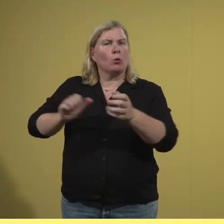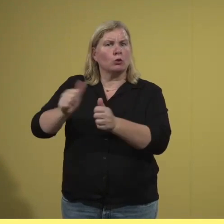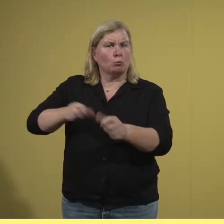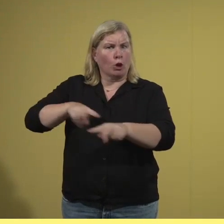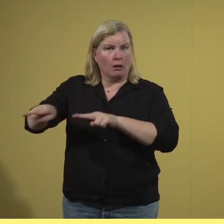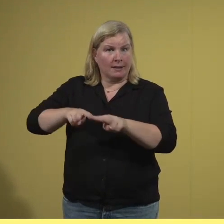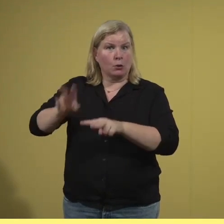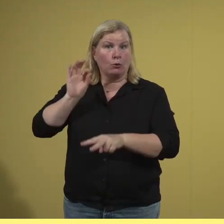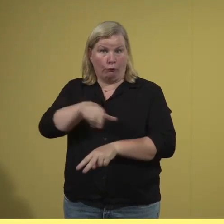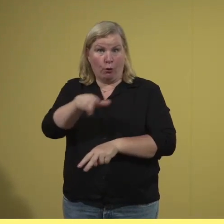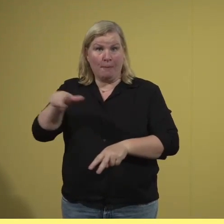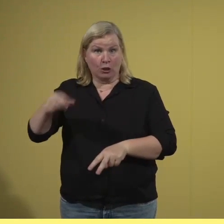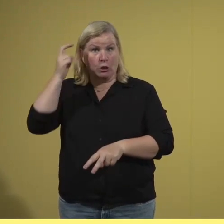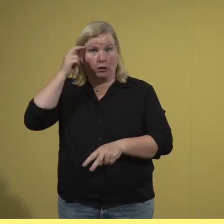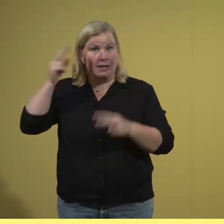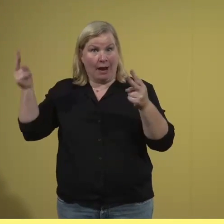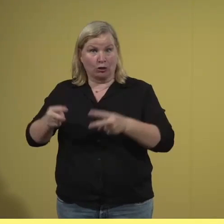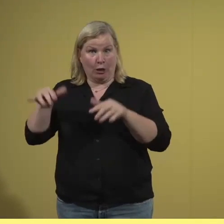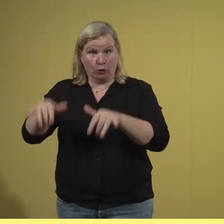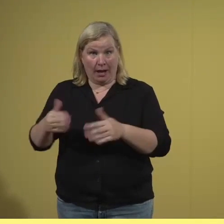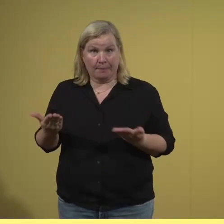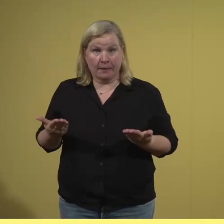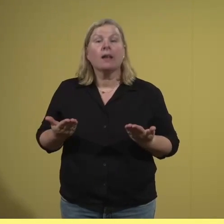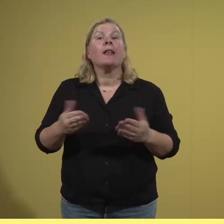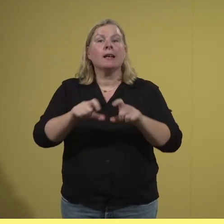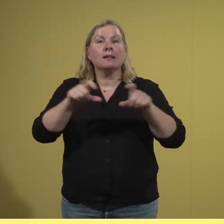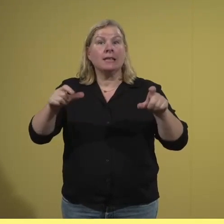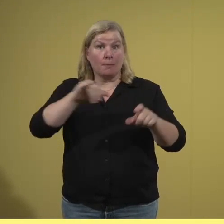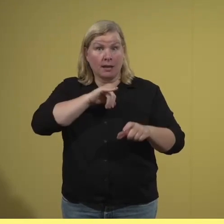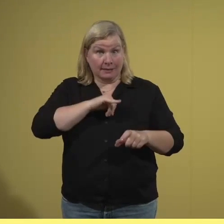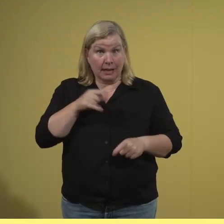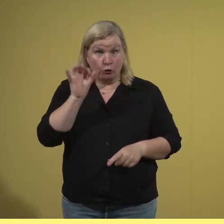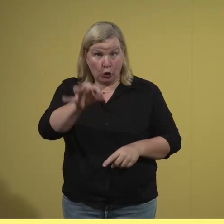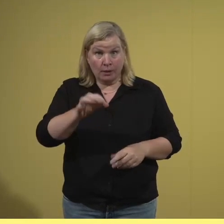für Menschen mit kognitiven Einschränkungen. Und wenn Sie sich besonders für dieses Thema interessieren,